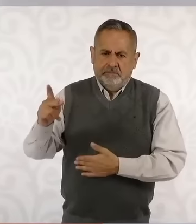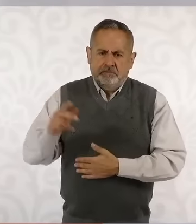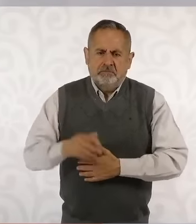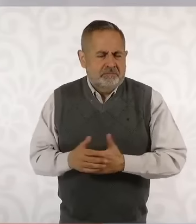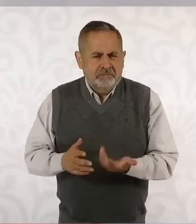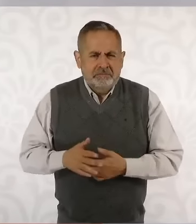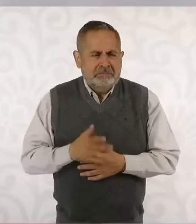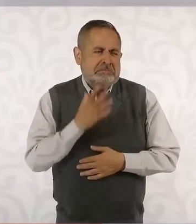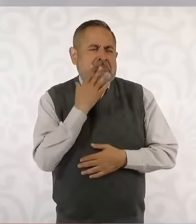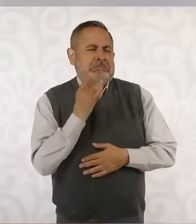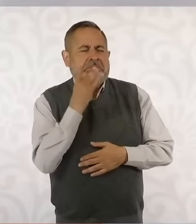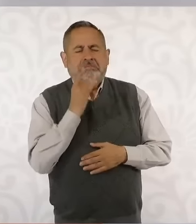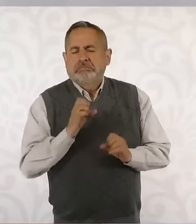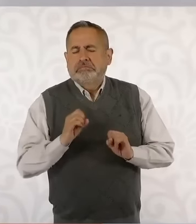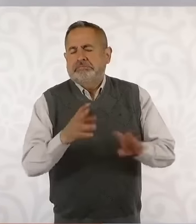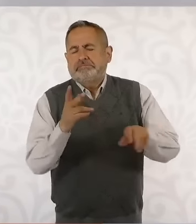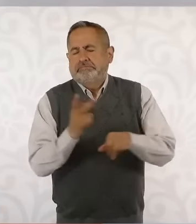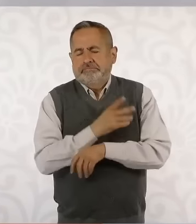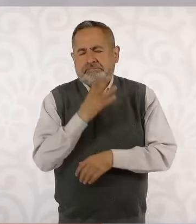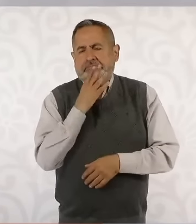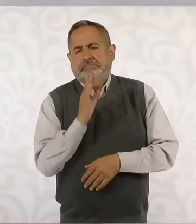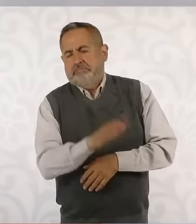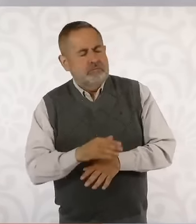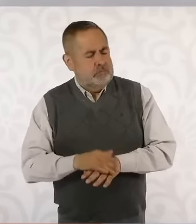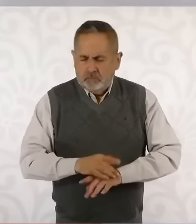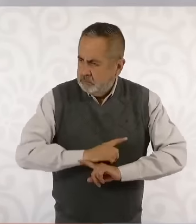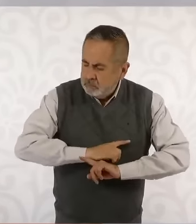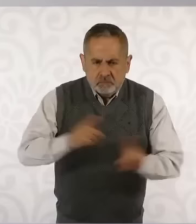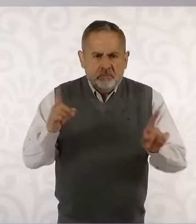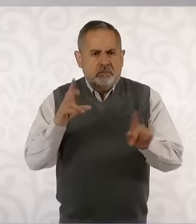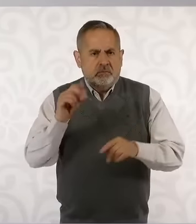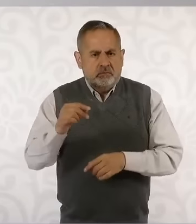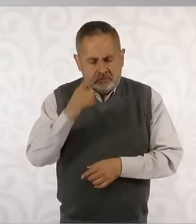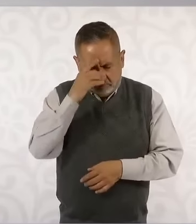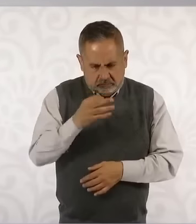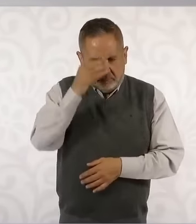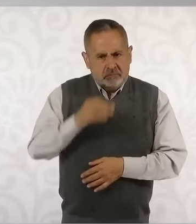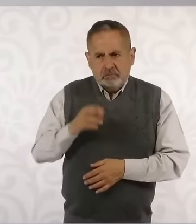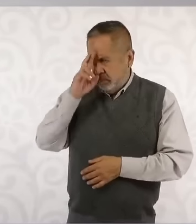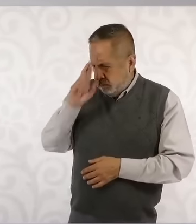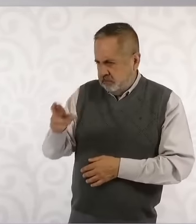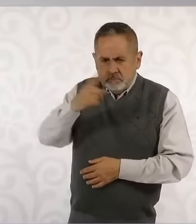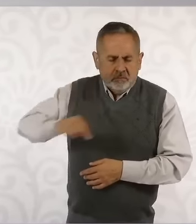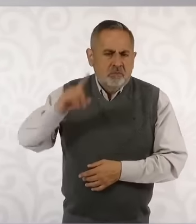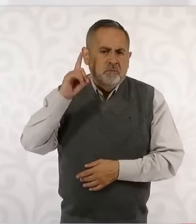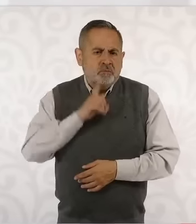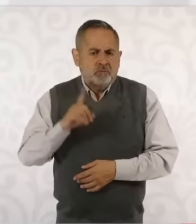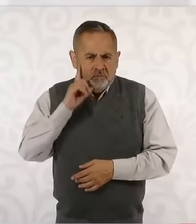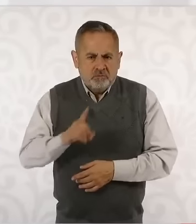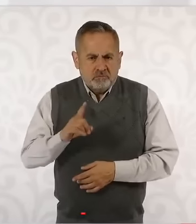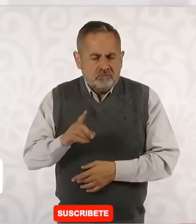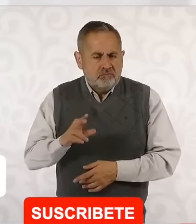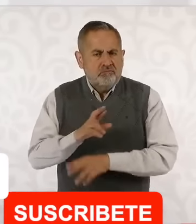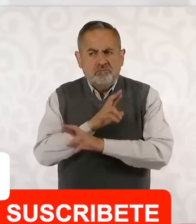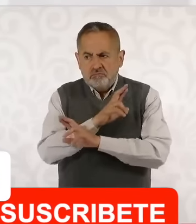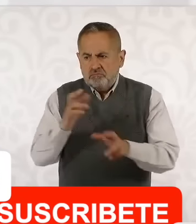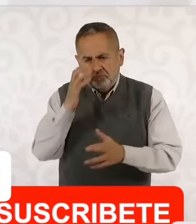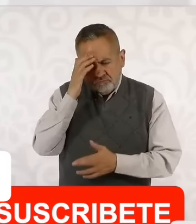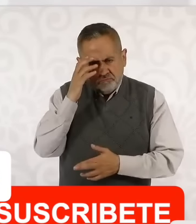dejarlo pasar. Es es un tema de dignidad de las mujeres y de reconocimiento de nuestros derechos.